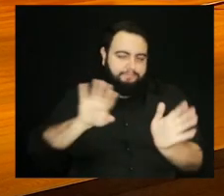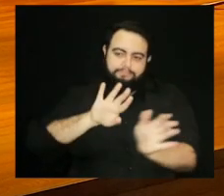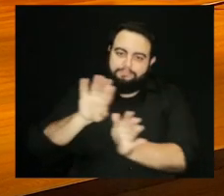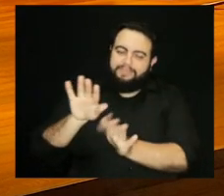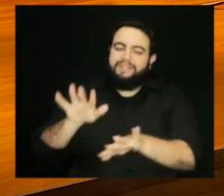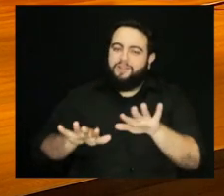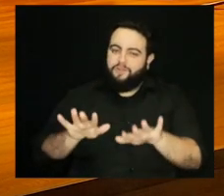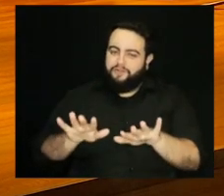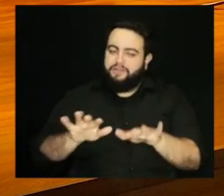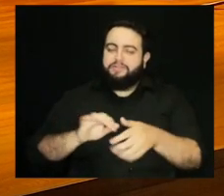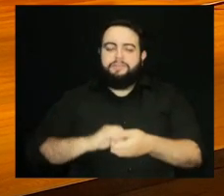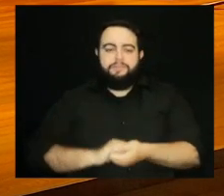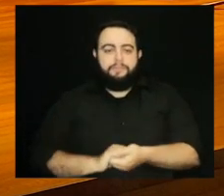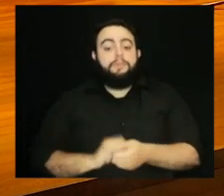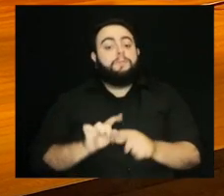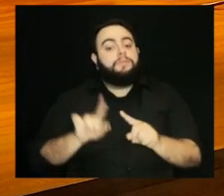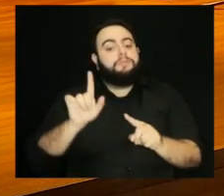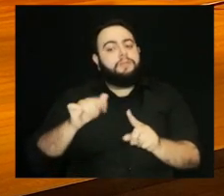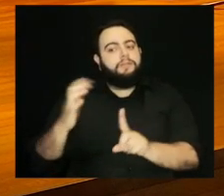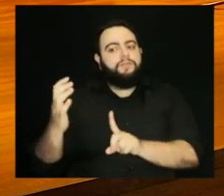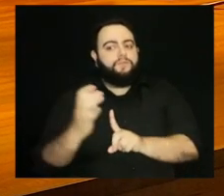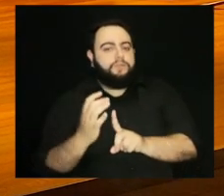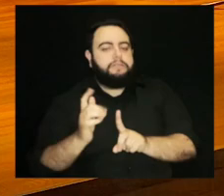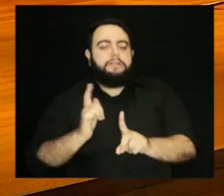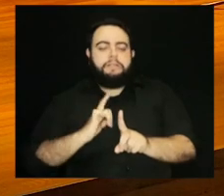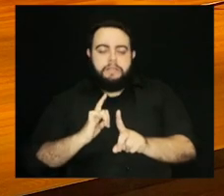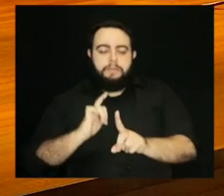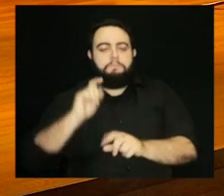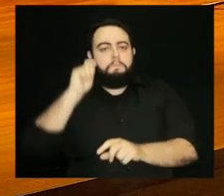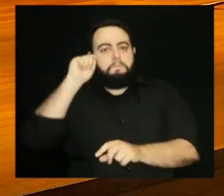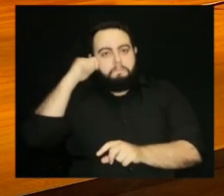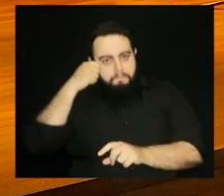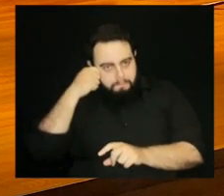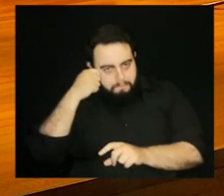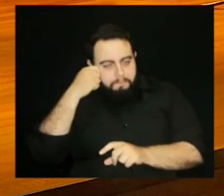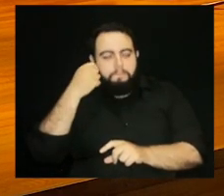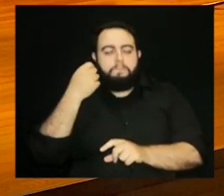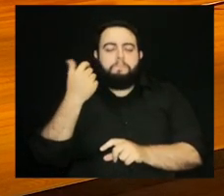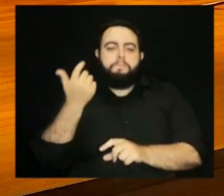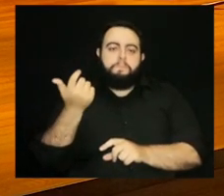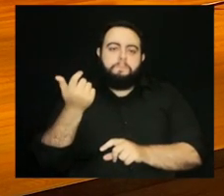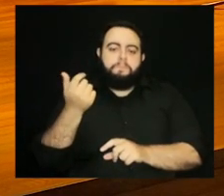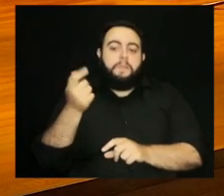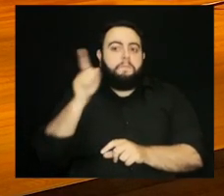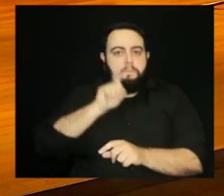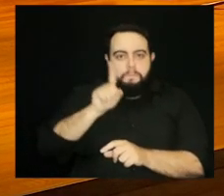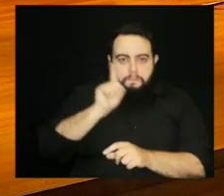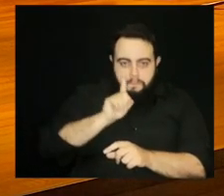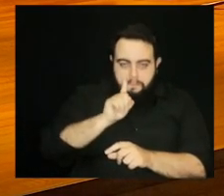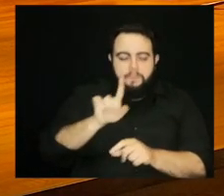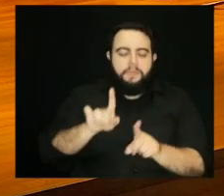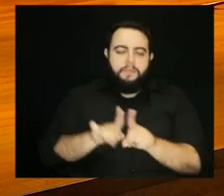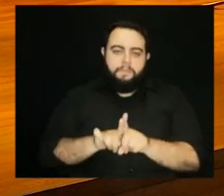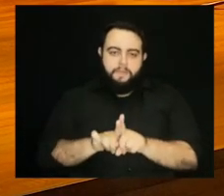mesmo assim com influência já de música negra e ta, estadunidense. Mas essas músicas